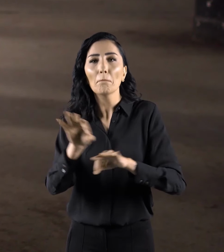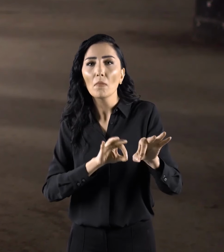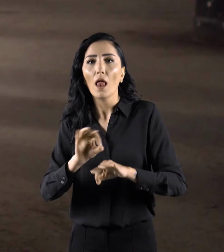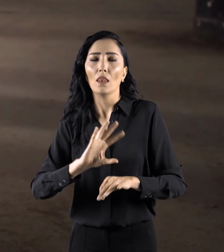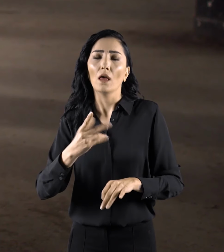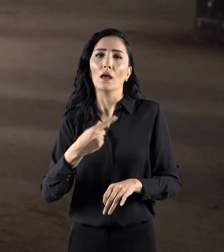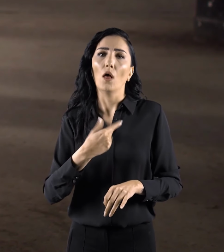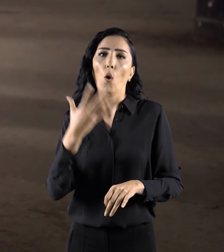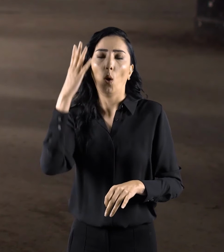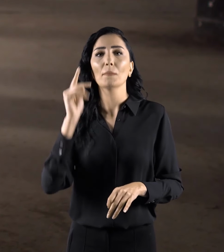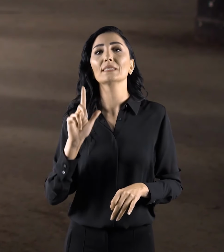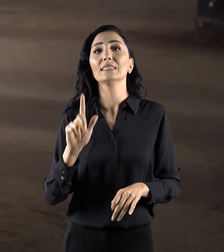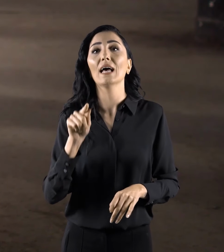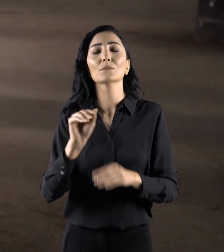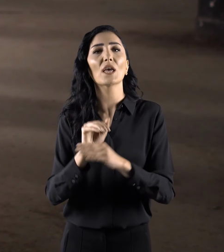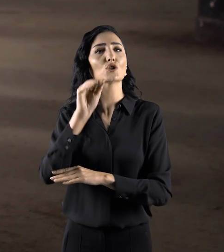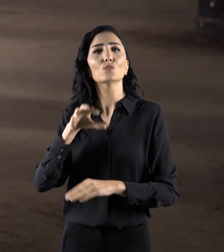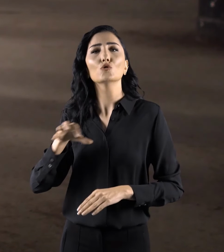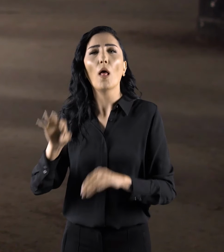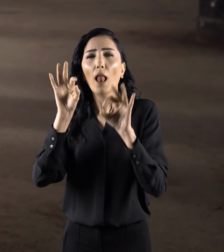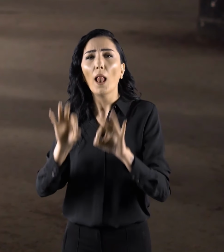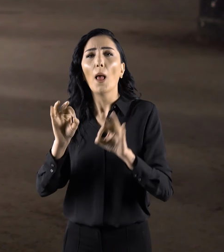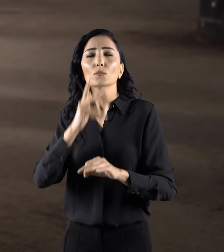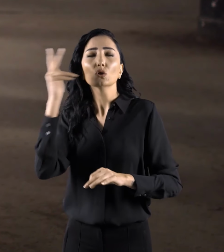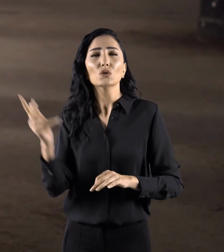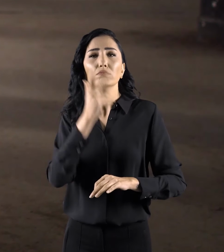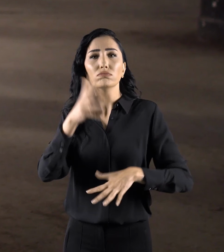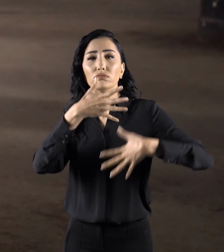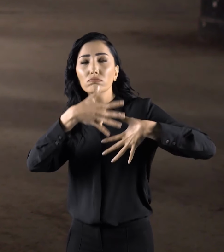Yaşadığınız bölge sıklıkla şiddetli yağış ve fırtınaya maruz kalıyorsa